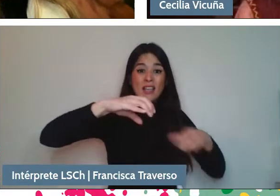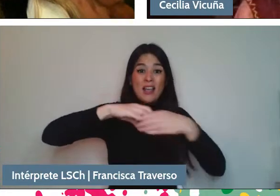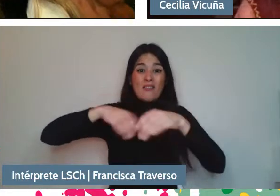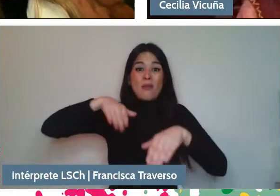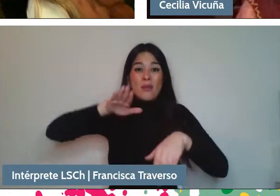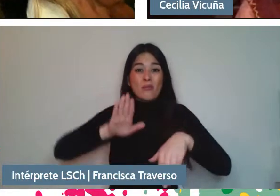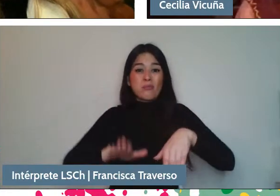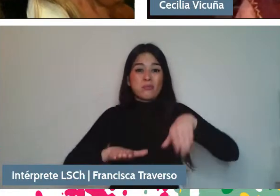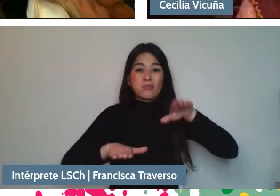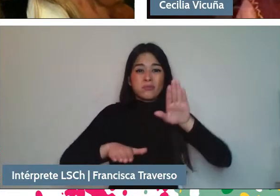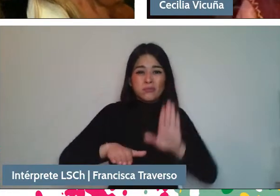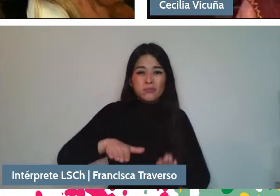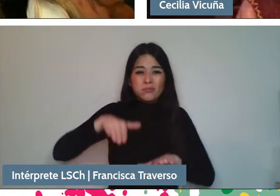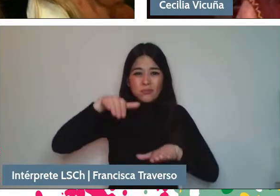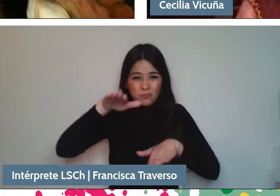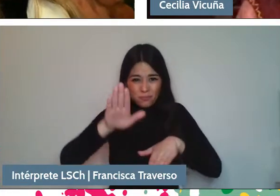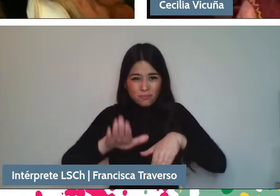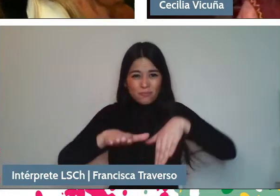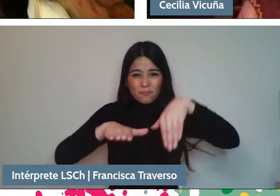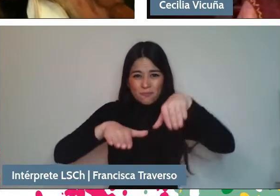un polvito como una harina blanda